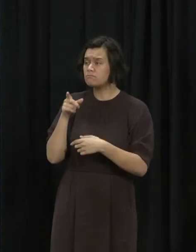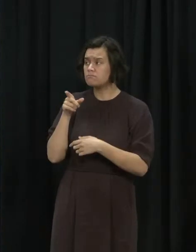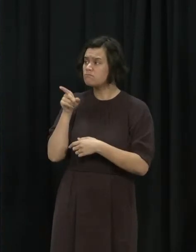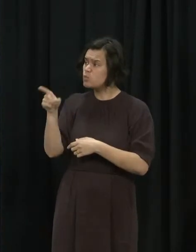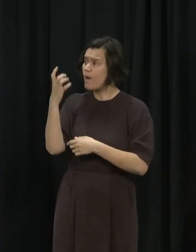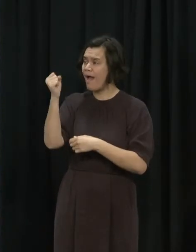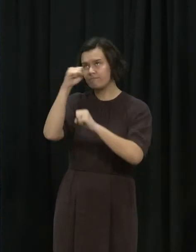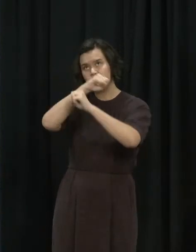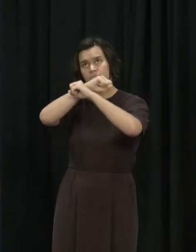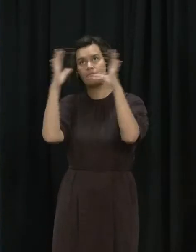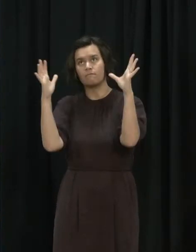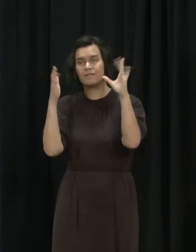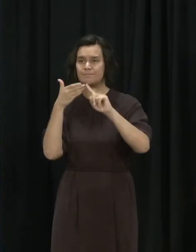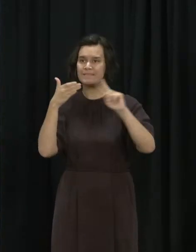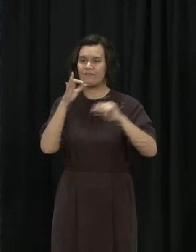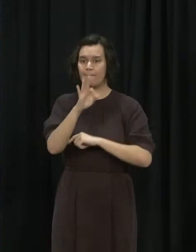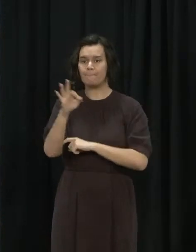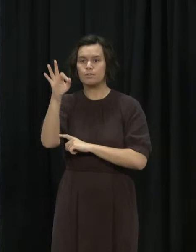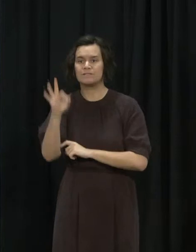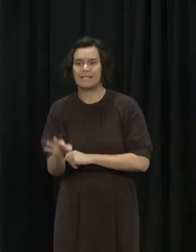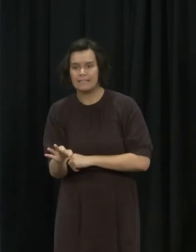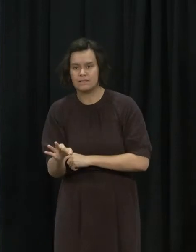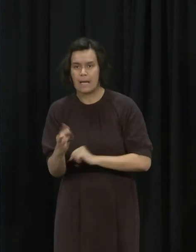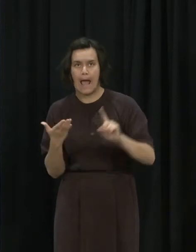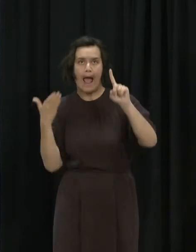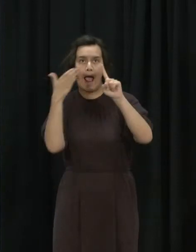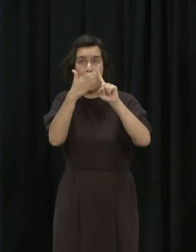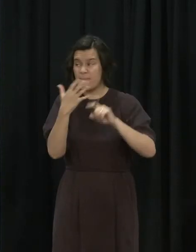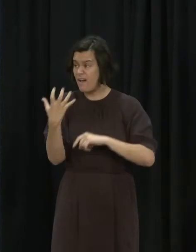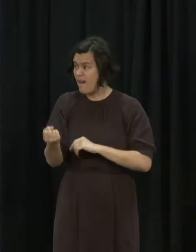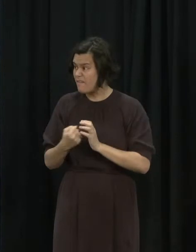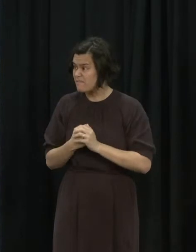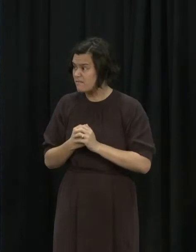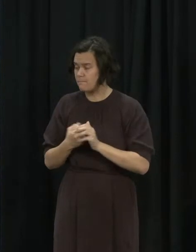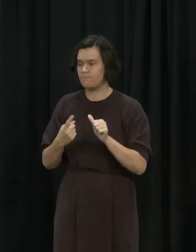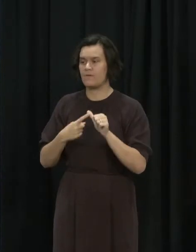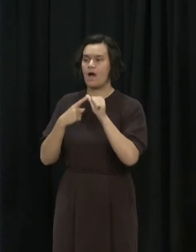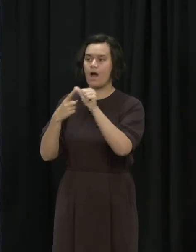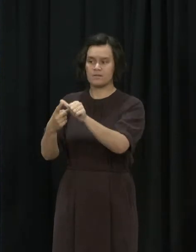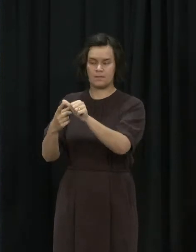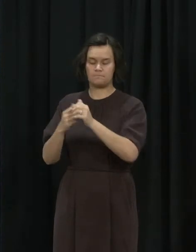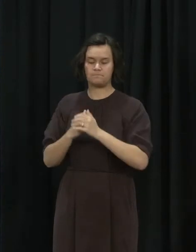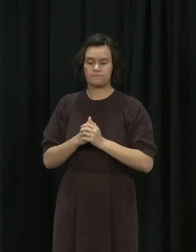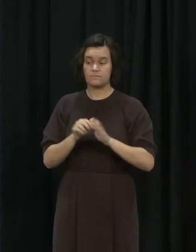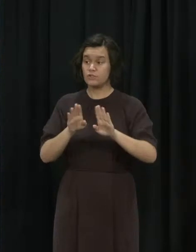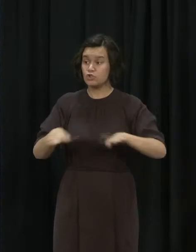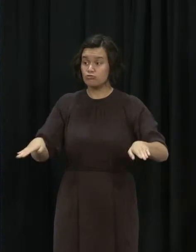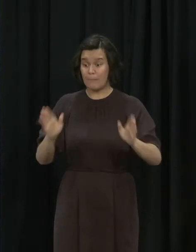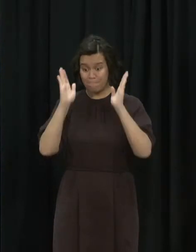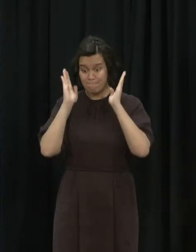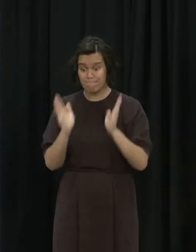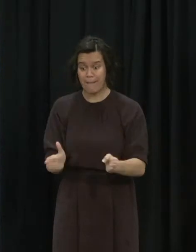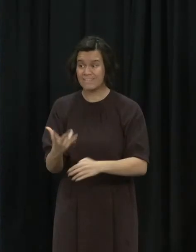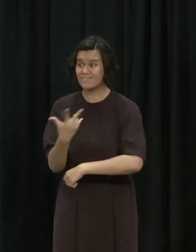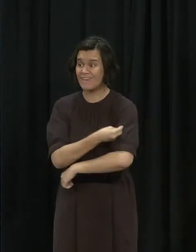eke ki tera, ka titiro pea koe te whakaroa i te timatanga o te tau kura?